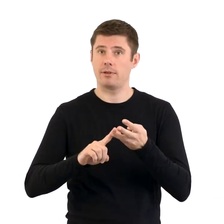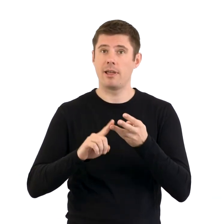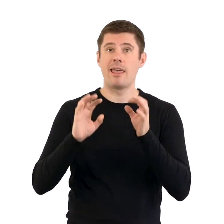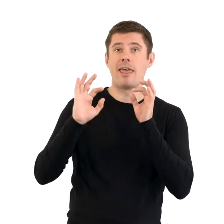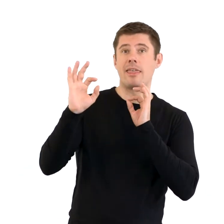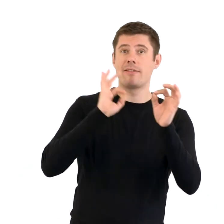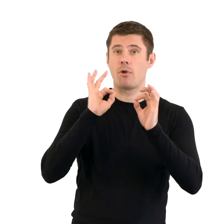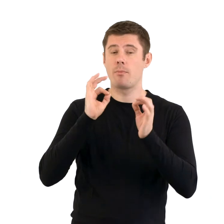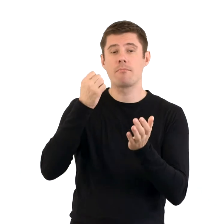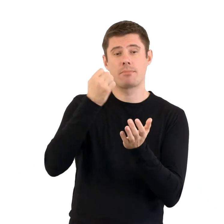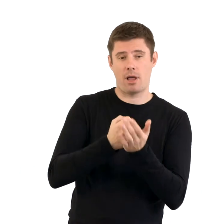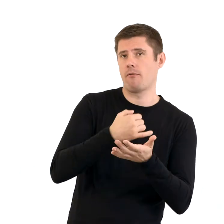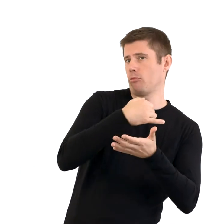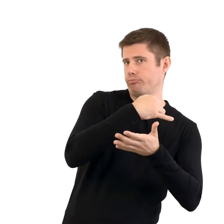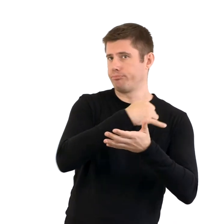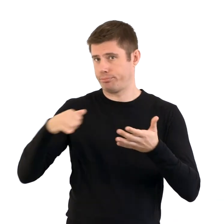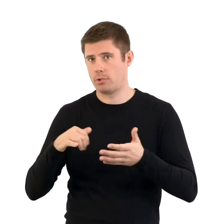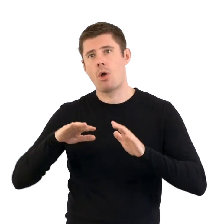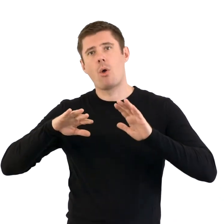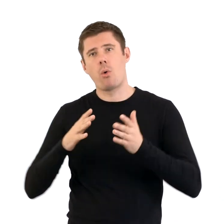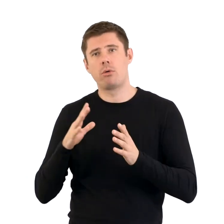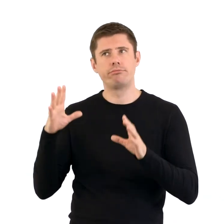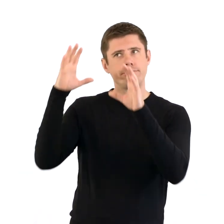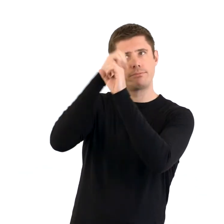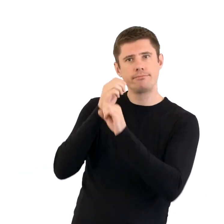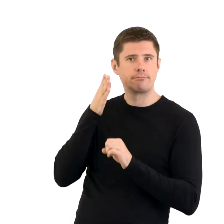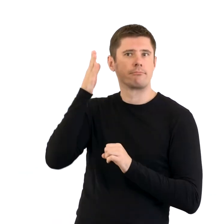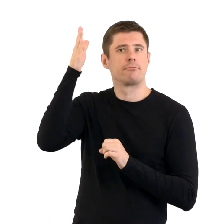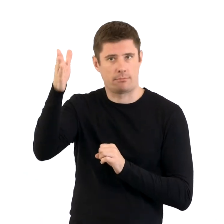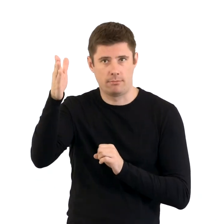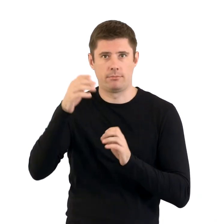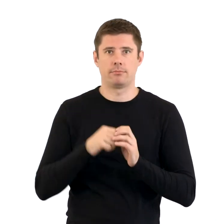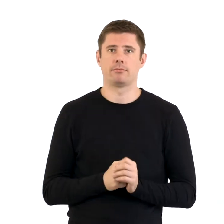prawo do usunięcia danych („prawo do bycia zapomnianym”),